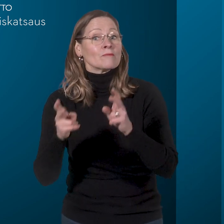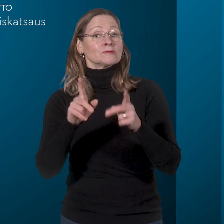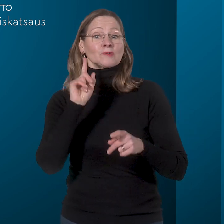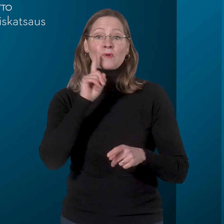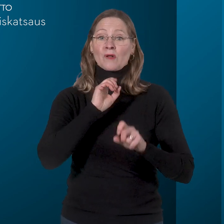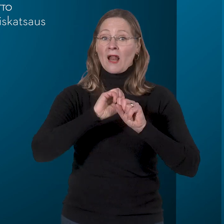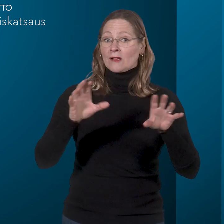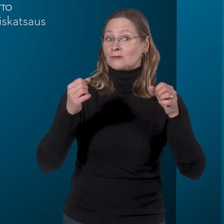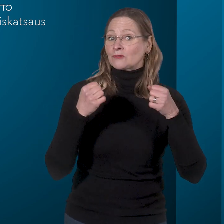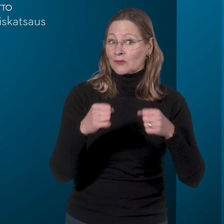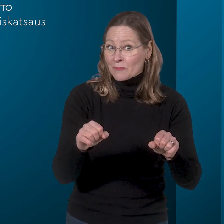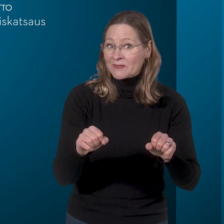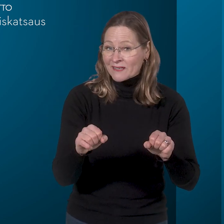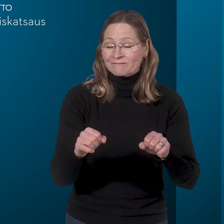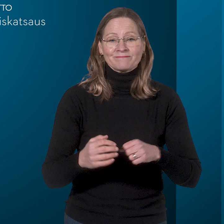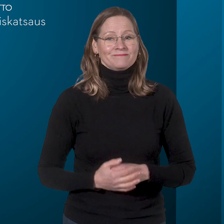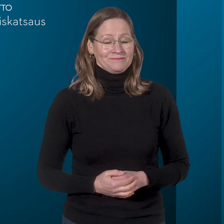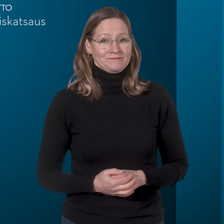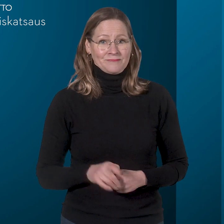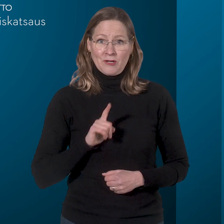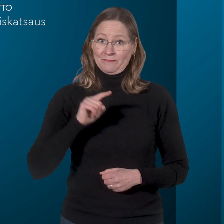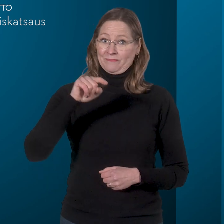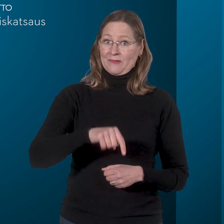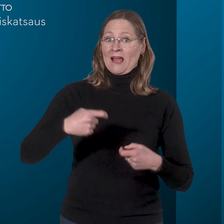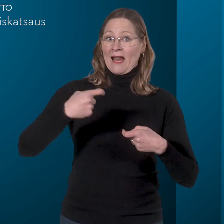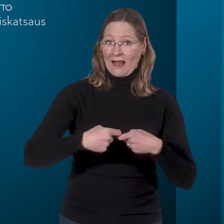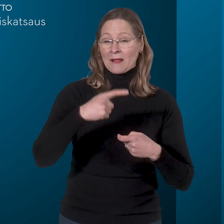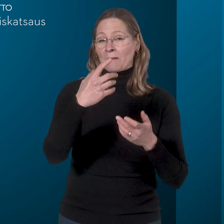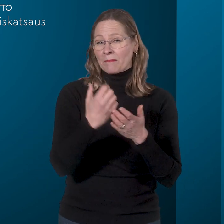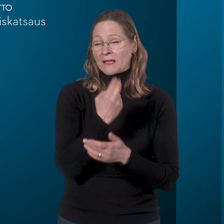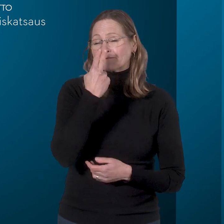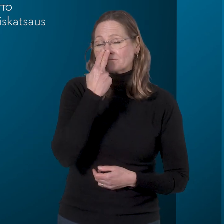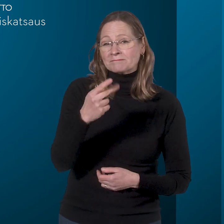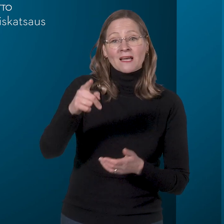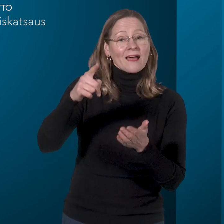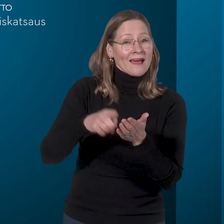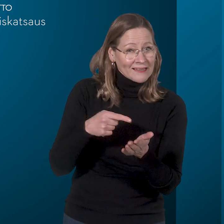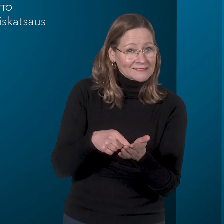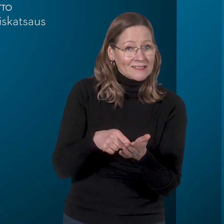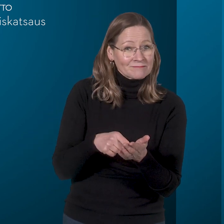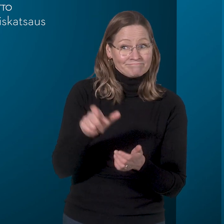että Kuurojen Lähetyksen toiminnassa. Oheisen linkin kautta pääset katsomaan haastattelun, -